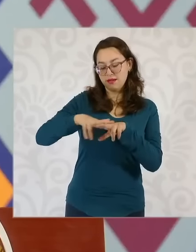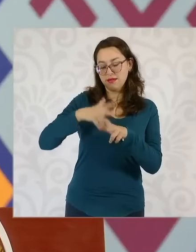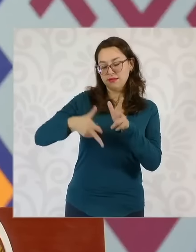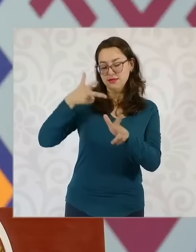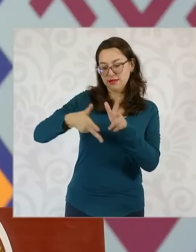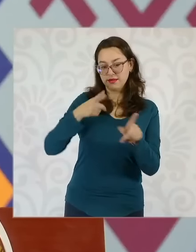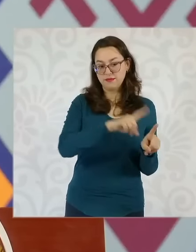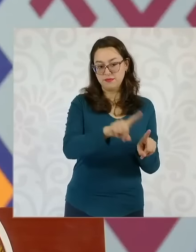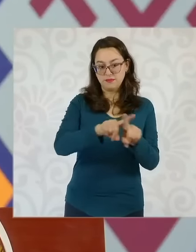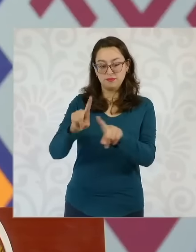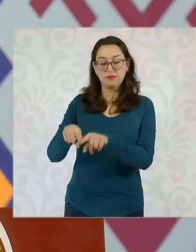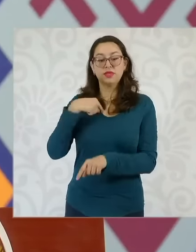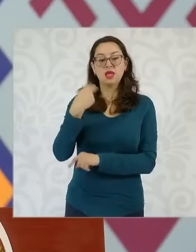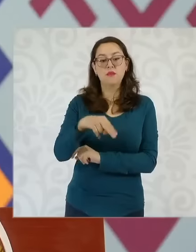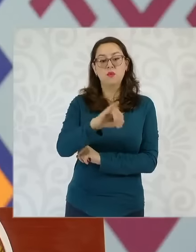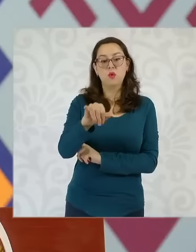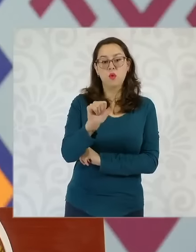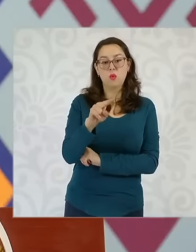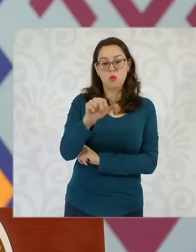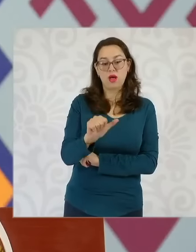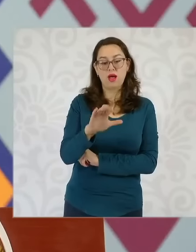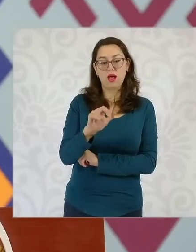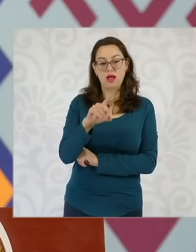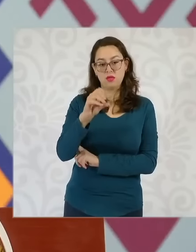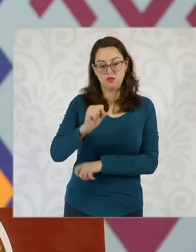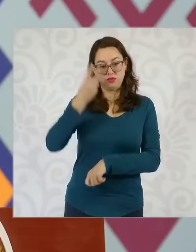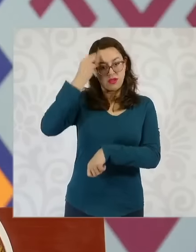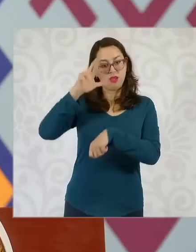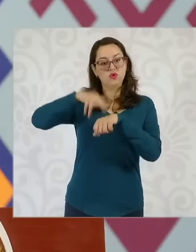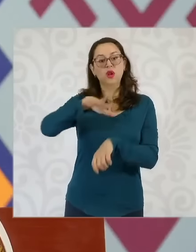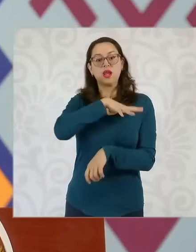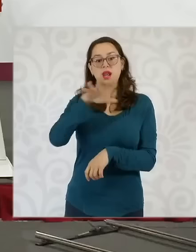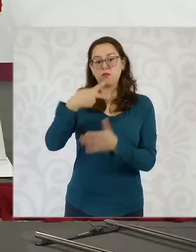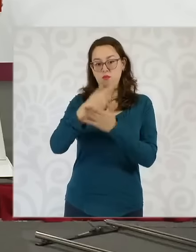soy el vicealmirante Juan Carlos Vera Mijares director general del proyecto el corredor la